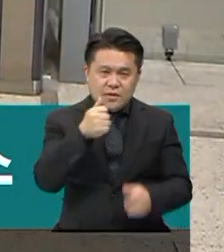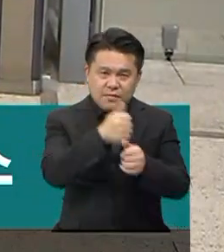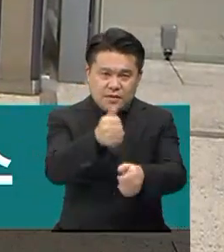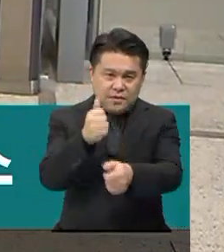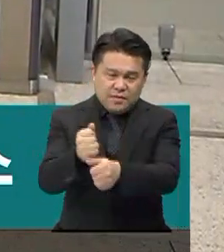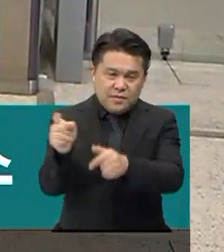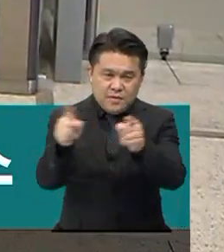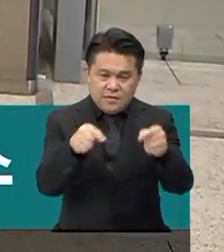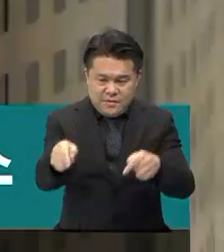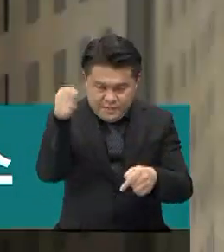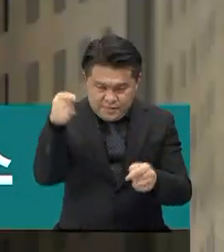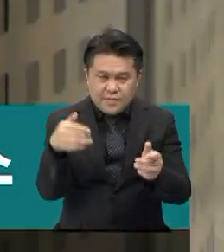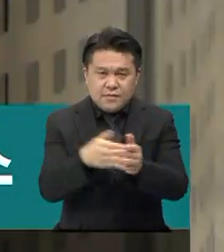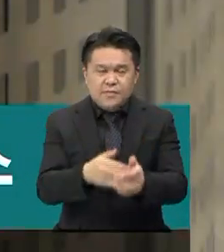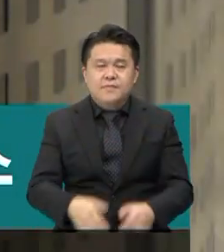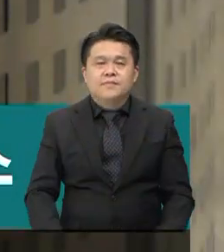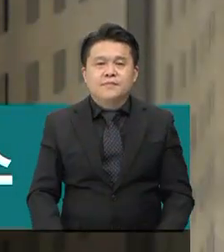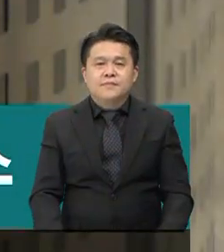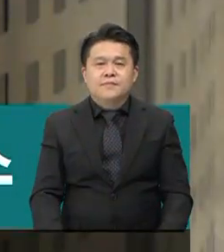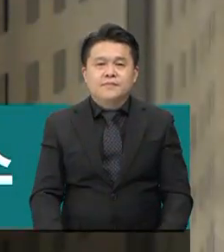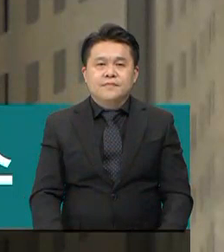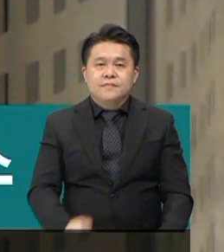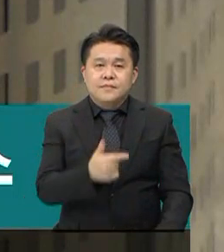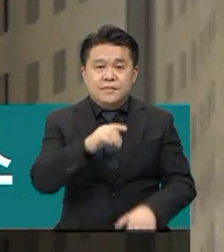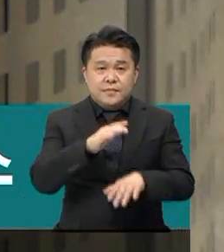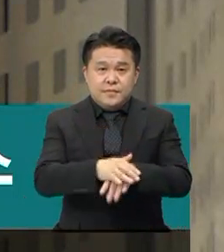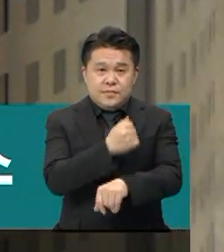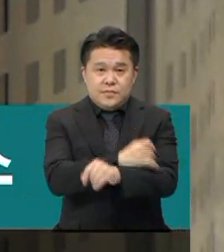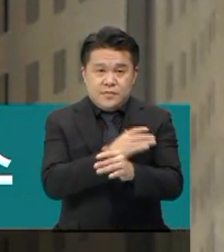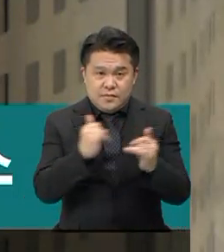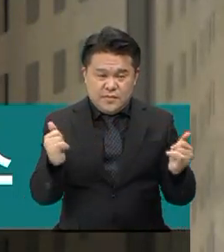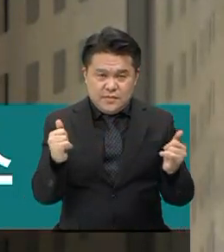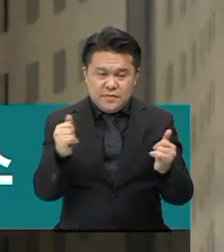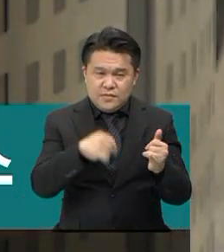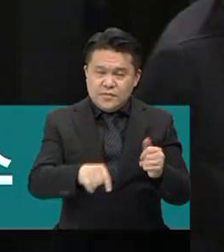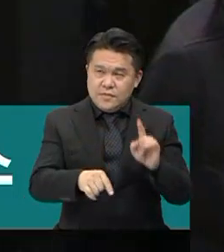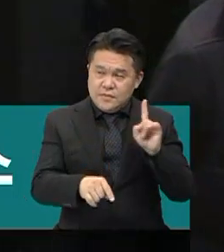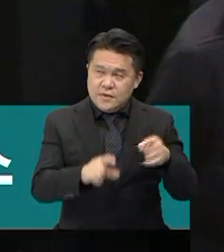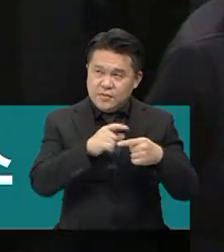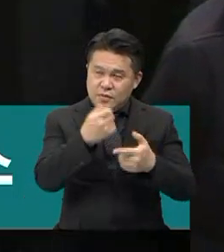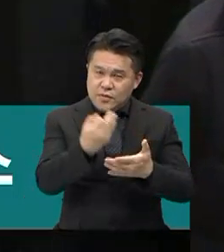제치고 전국에서 가장 높았습니다. 대전 근로자의 1인당 평균 연봉은 3,710만